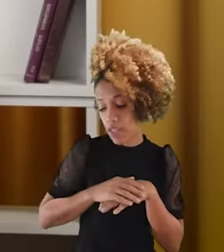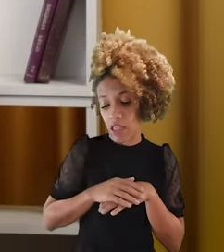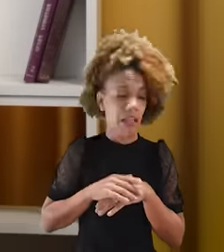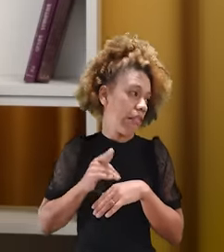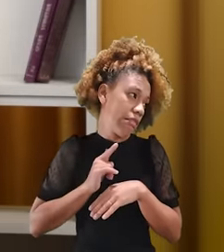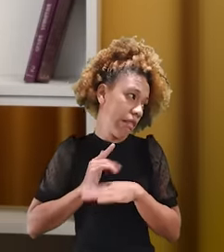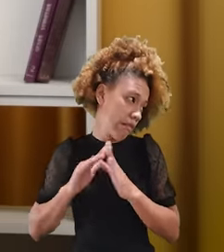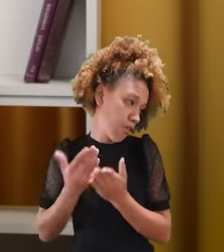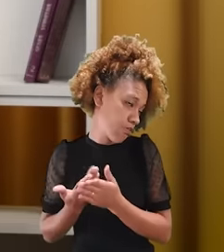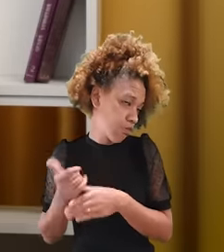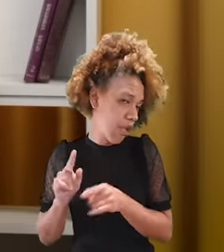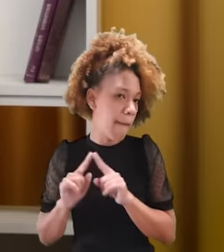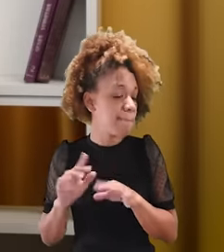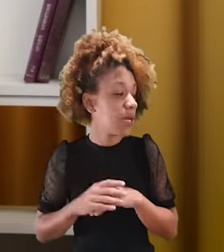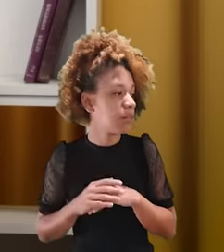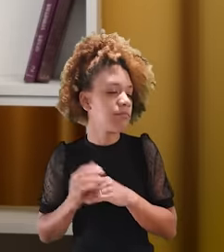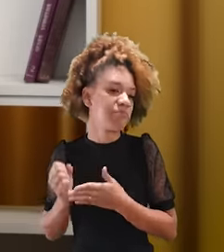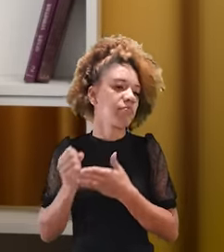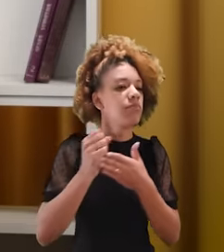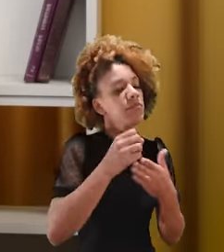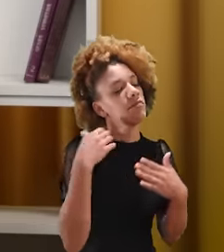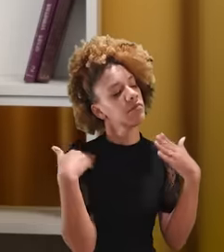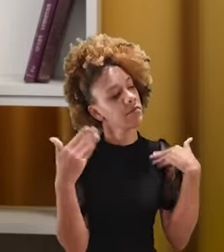isso mas a minha escola por exemplo me levava pro Teatro tinha que a excursão do teatro tinha que